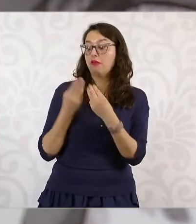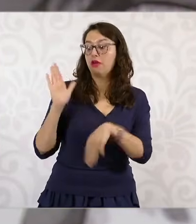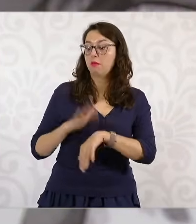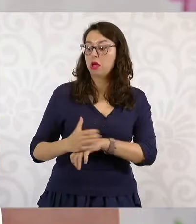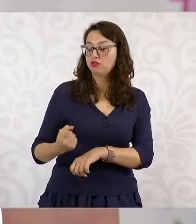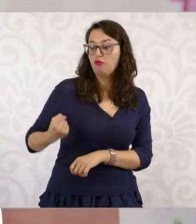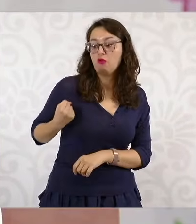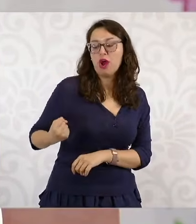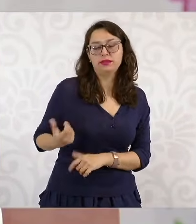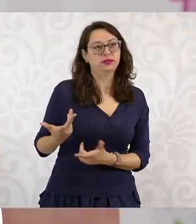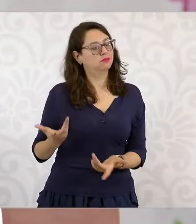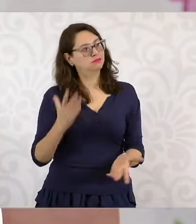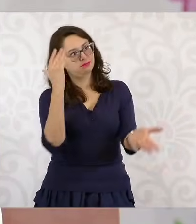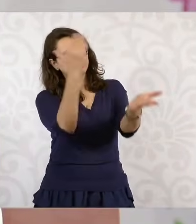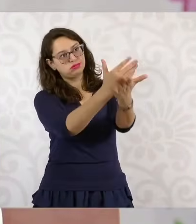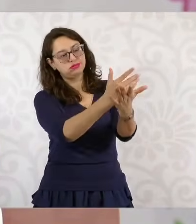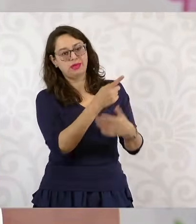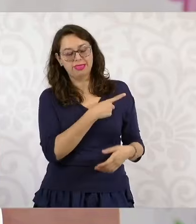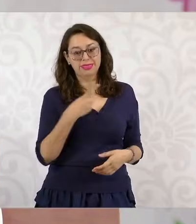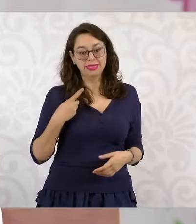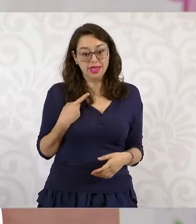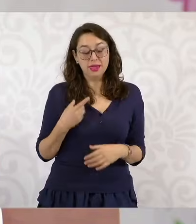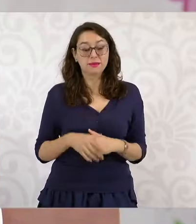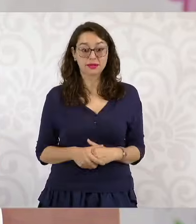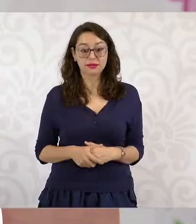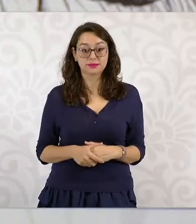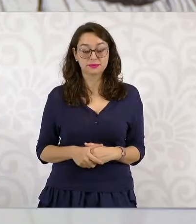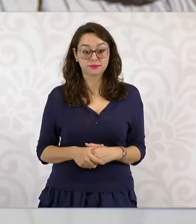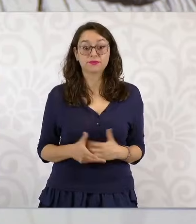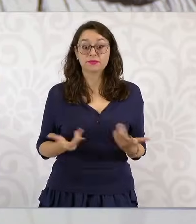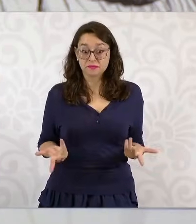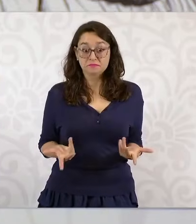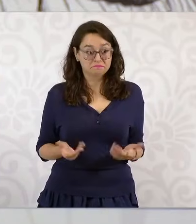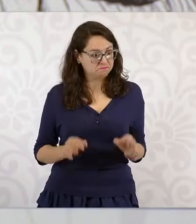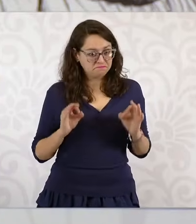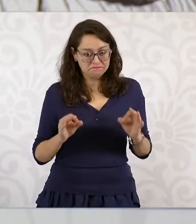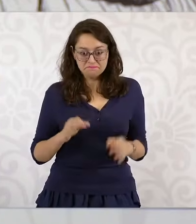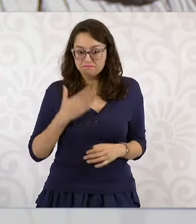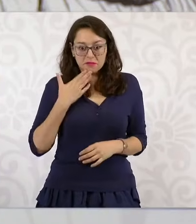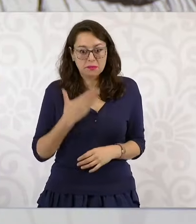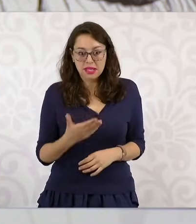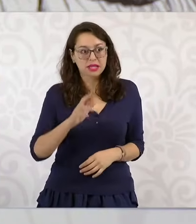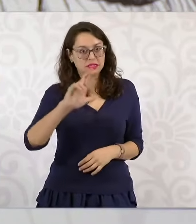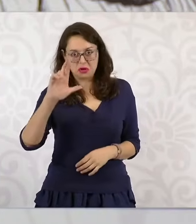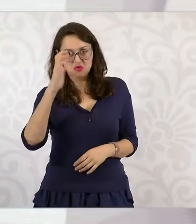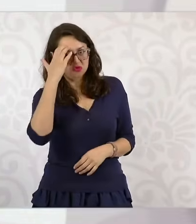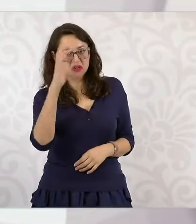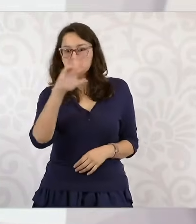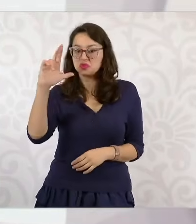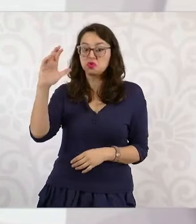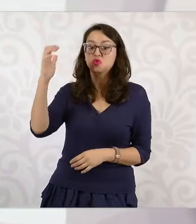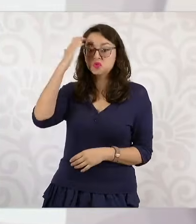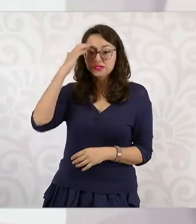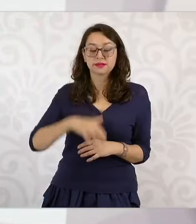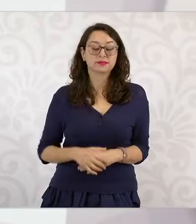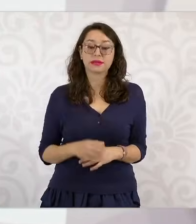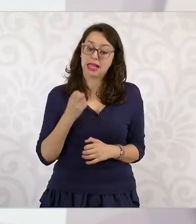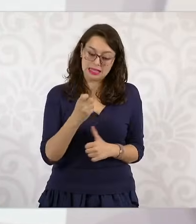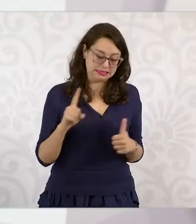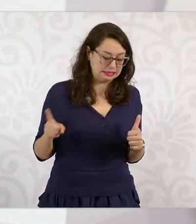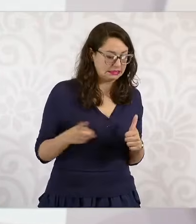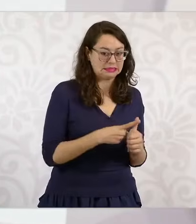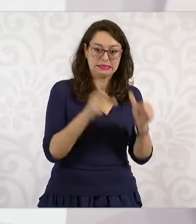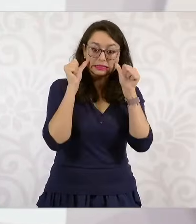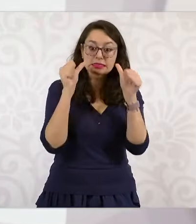en México. Entonces, esto es muy bueno y eso es lo que hay que poner en el centro,